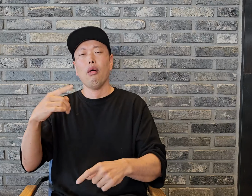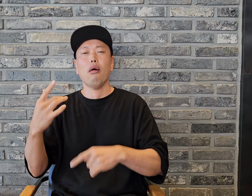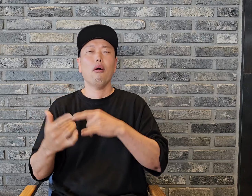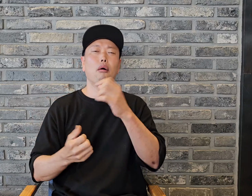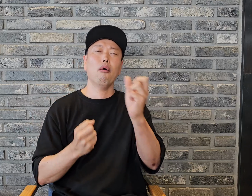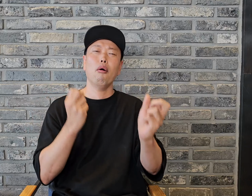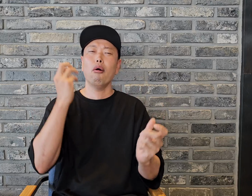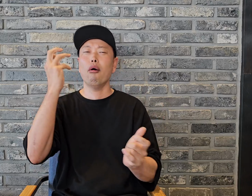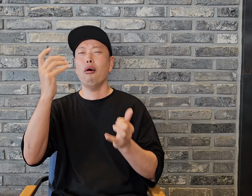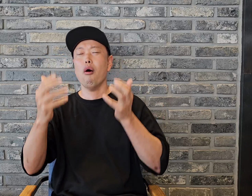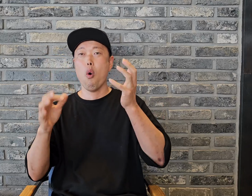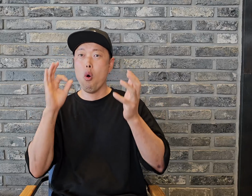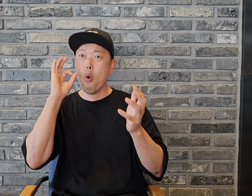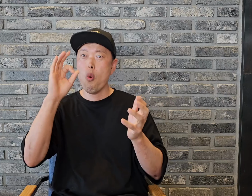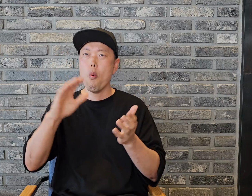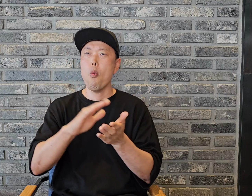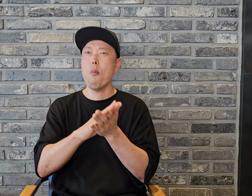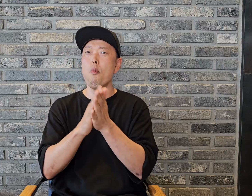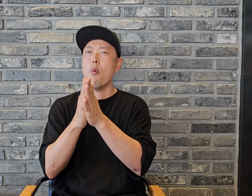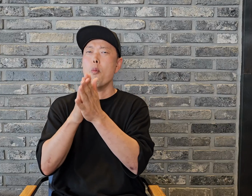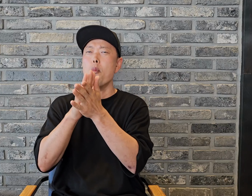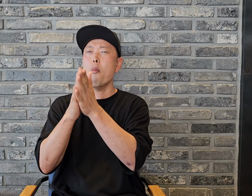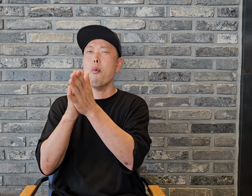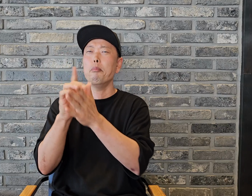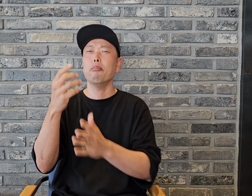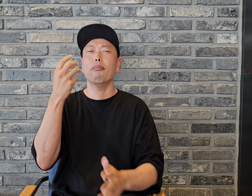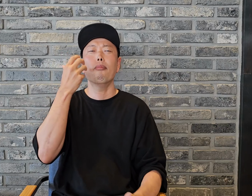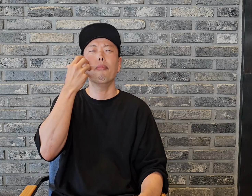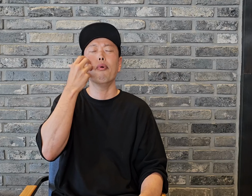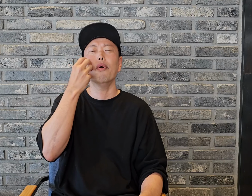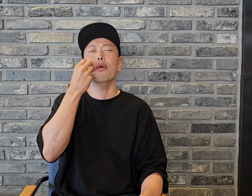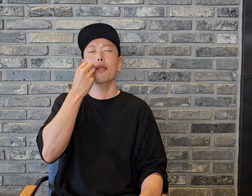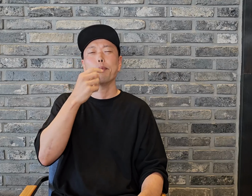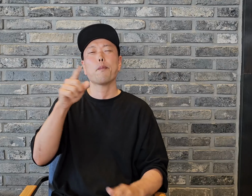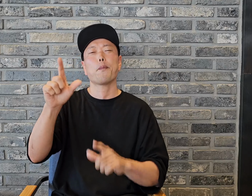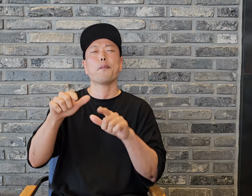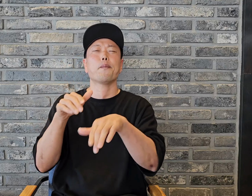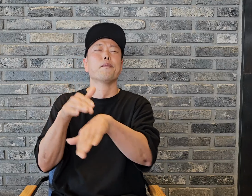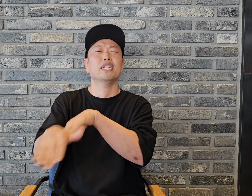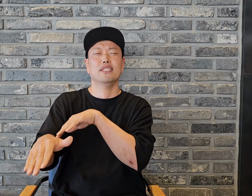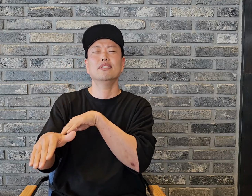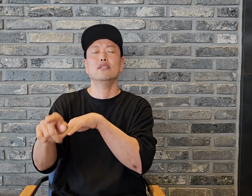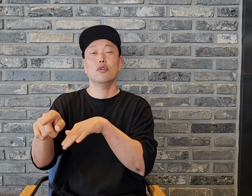변화를 주는 게 쉬워질 거고 달변이 될 수 있는 거죠